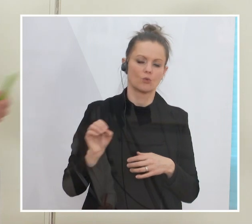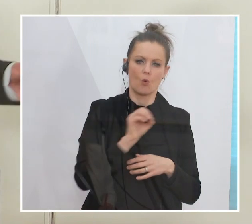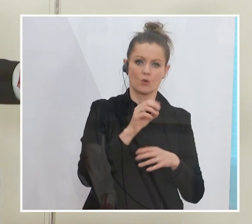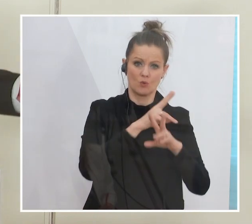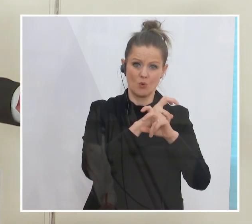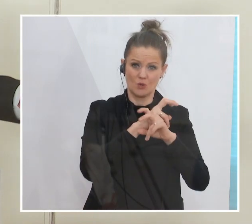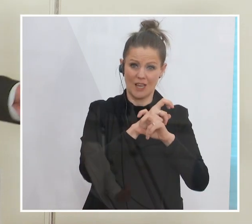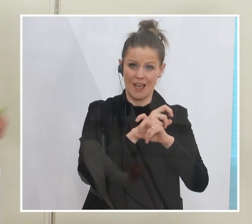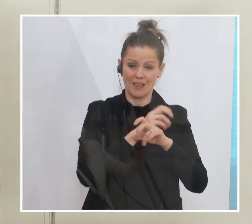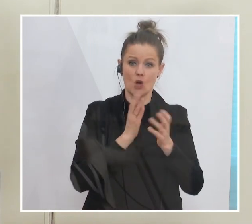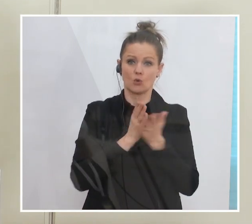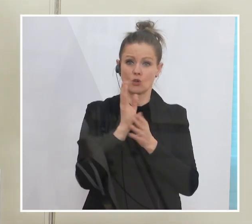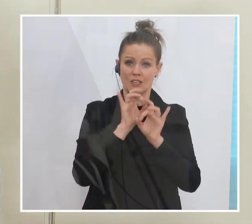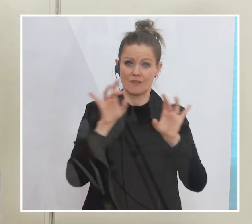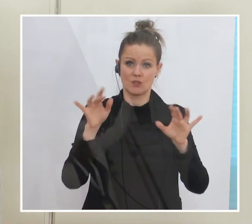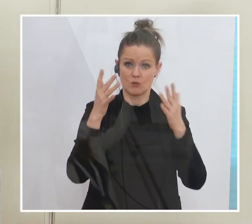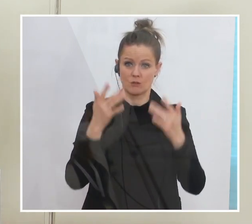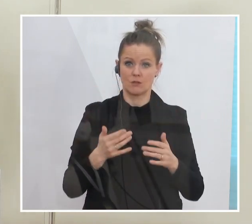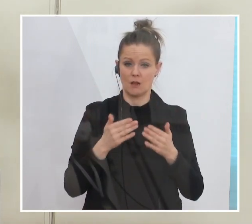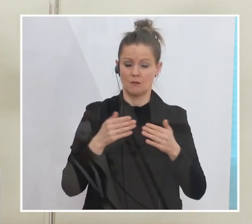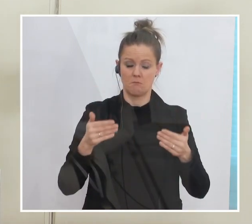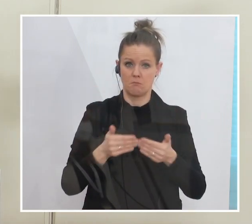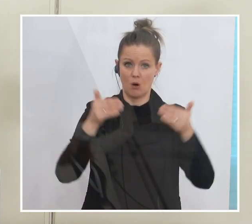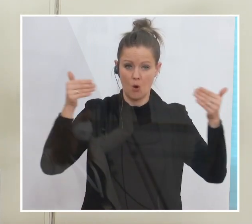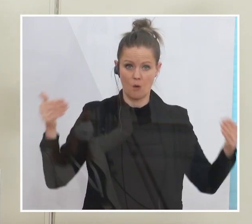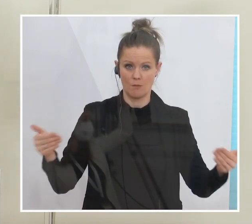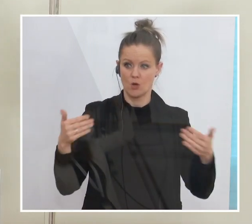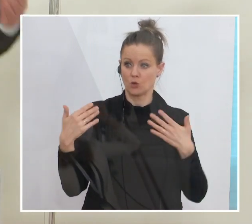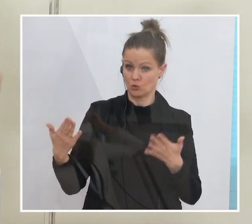Teil ein Vielfaches. Ja, da muss man so agieren und da muss man so agieren. Wir hoffen, dass wir